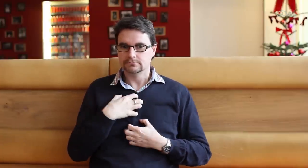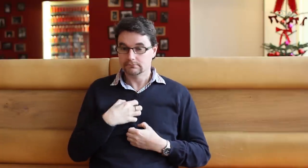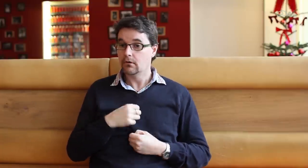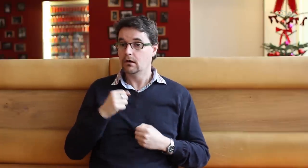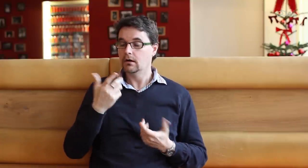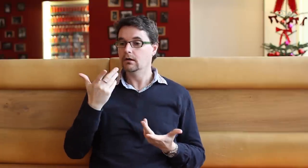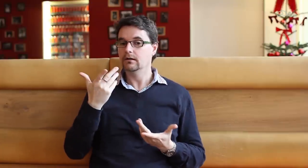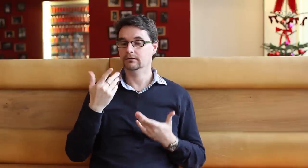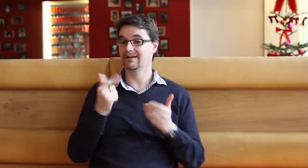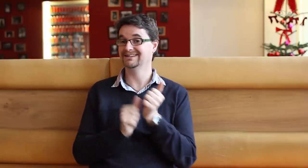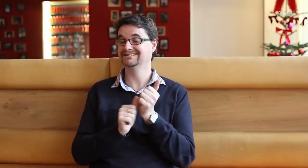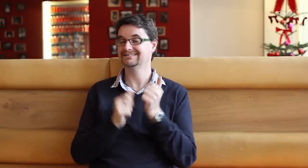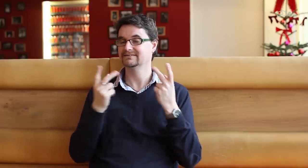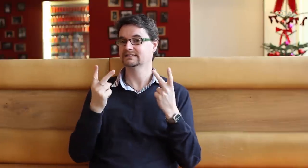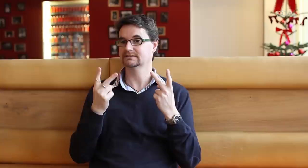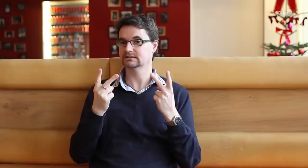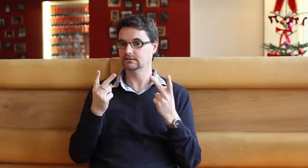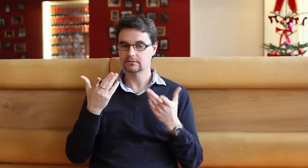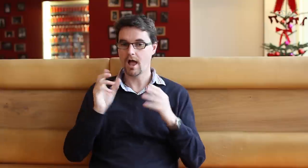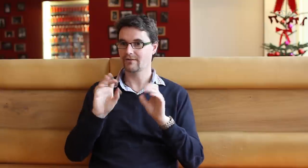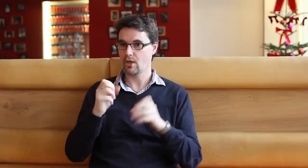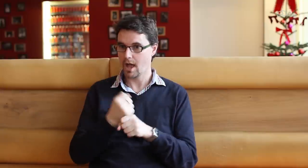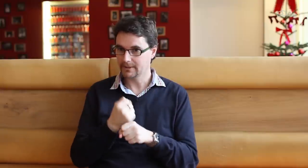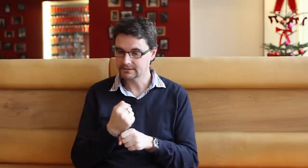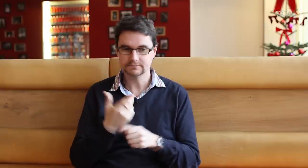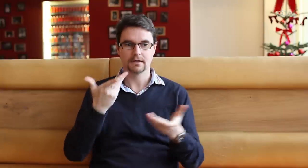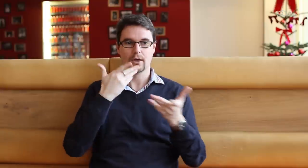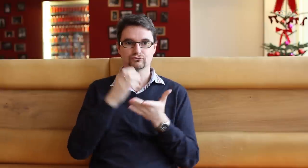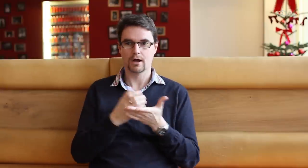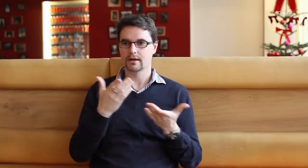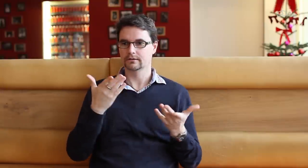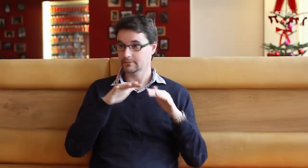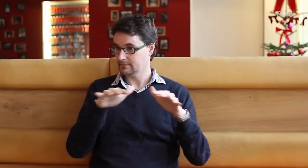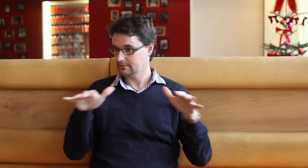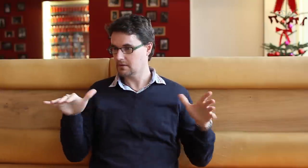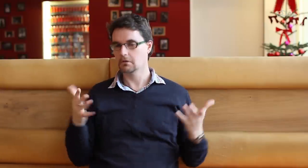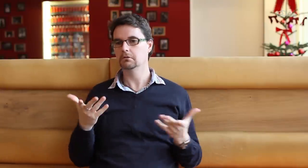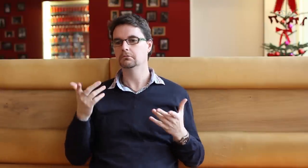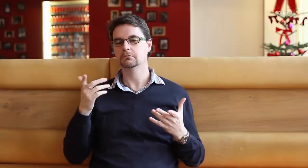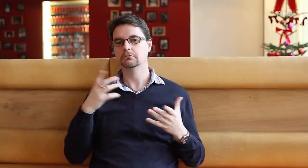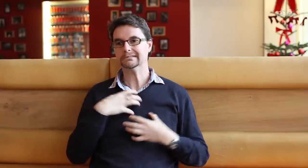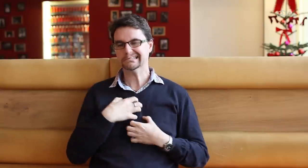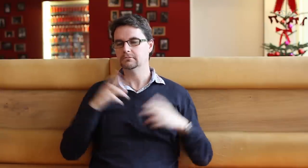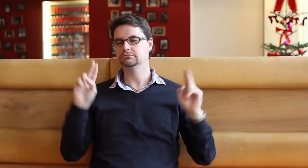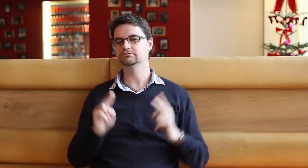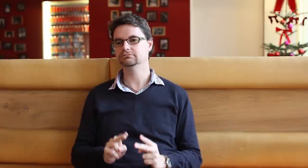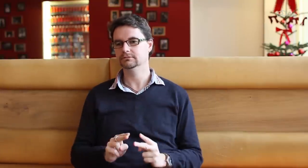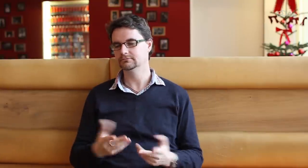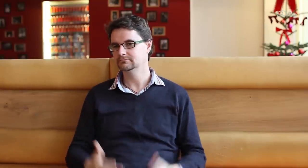Da ist Assistenz wichtig! Und Aufklärungsarbeit. Es gibt ein paar Beratungsstellen. Dass kann helfen die Frustration zu verringern.